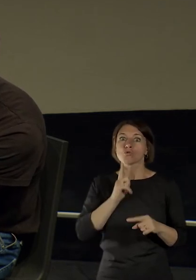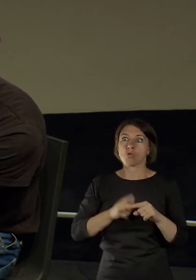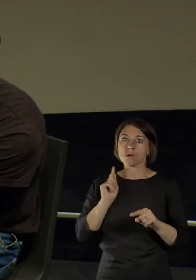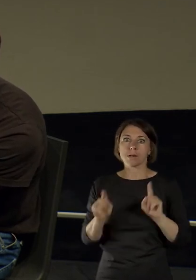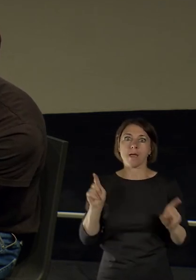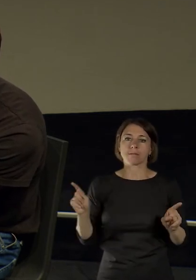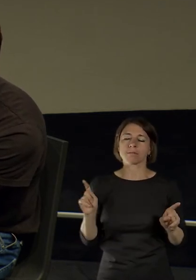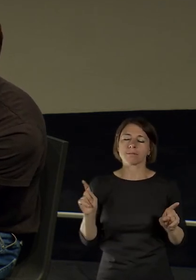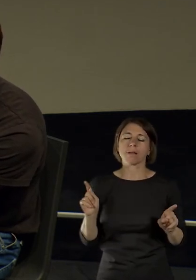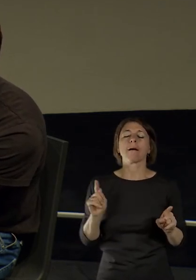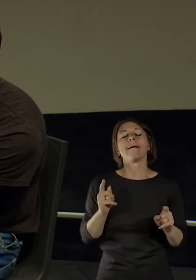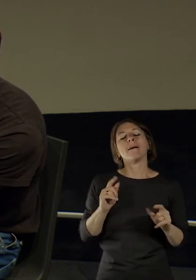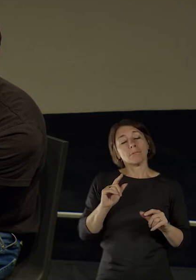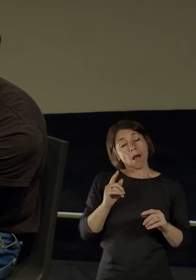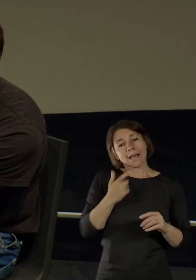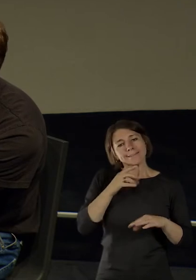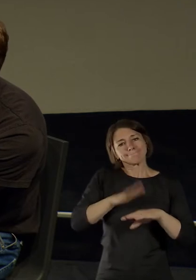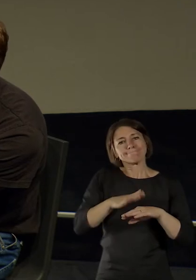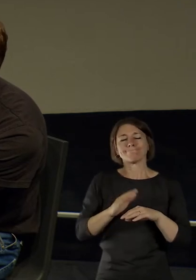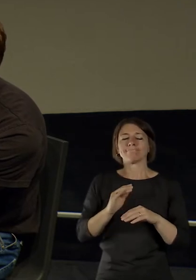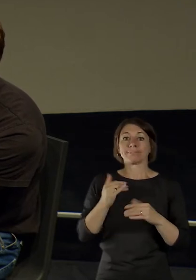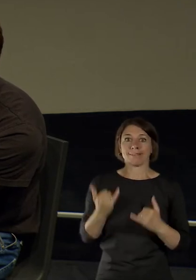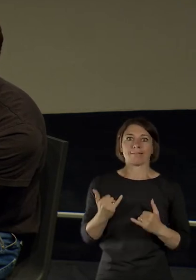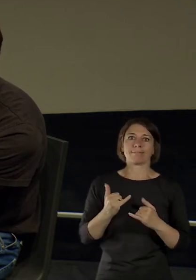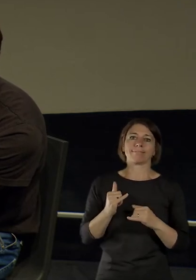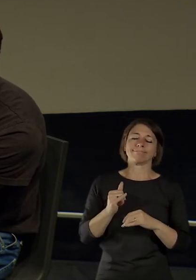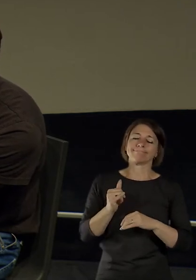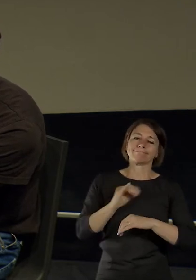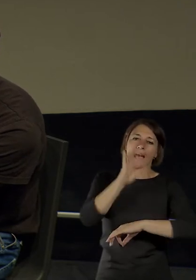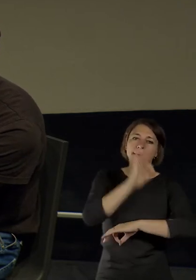nevyhoví, tak ve smyslu toho celku je mi to vlastně